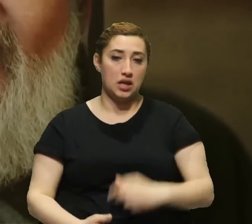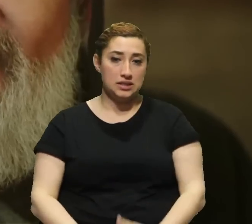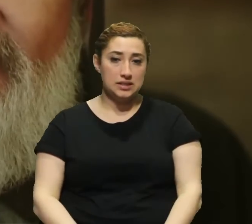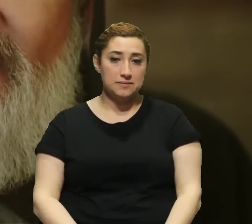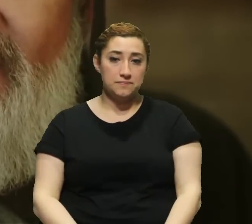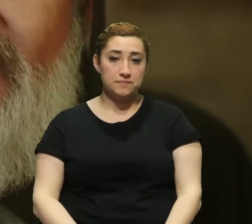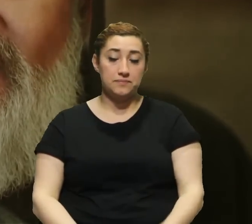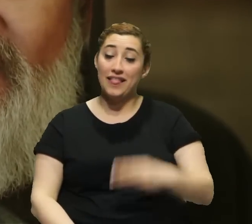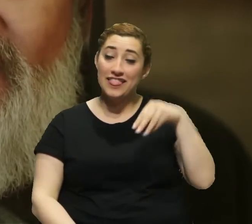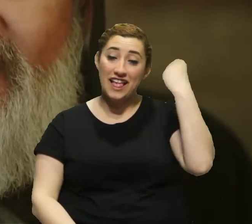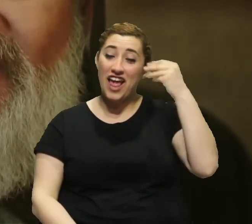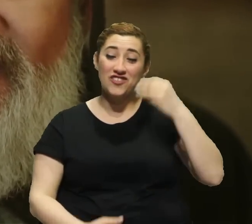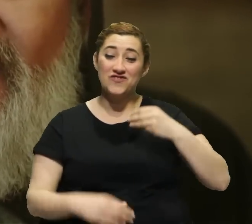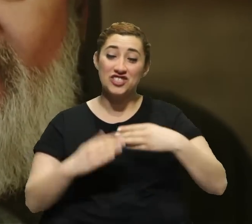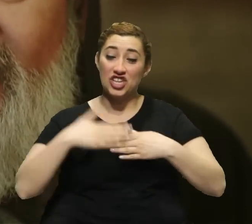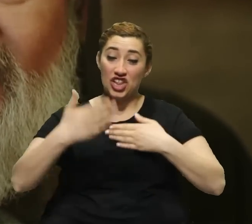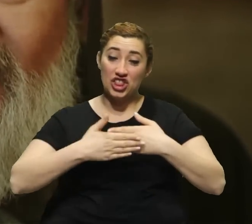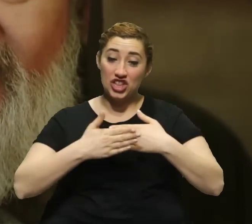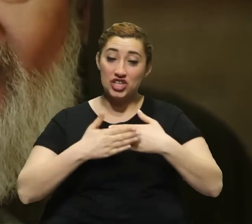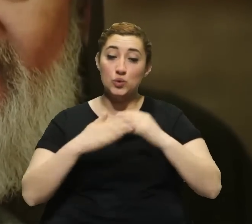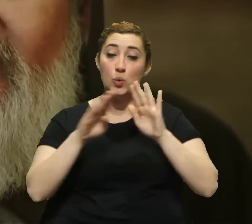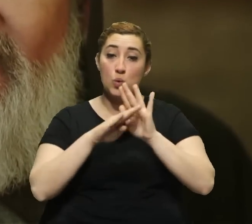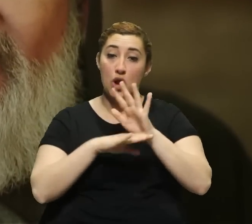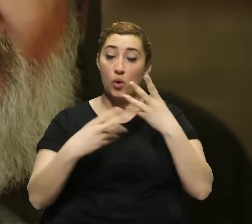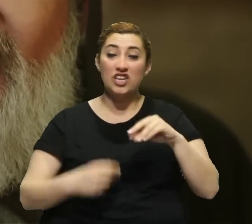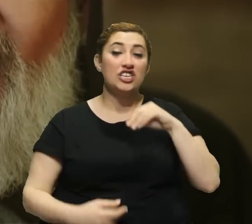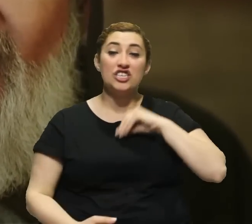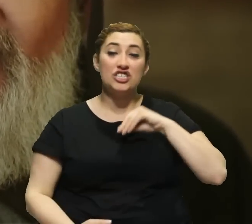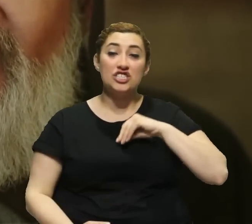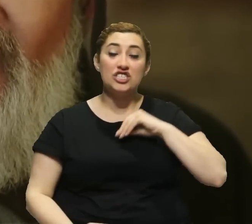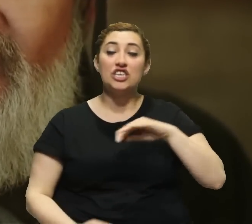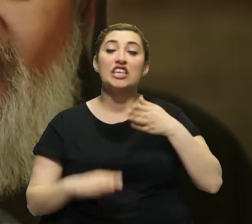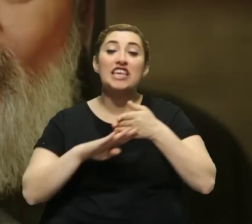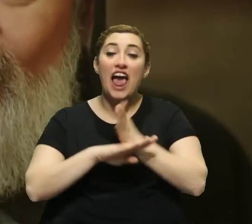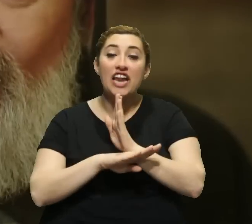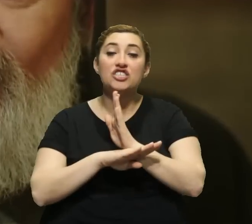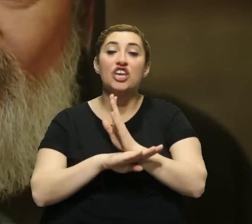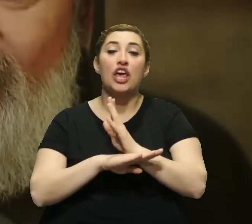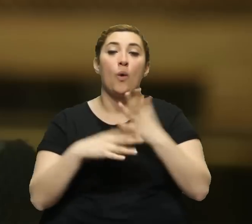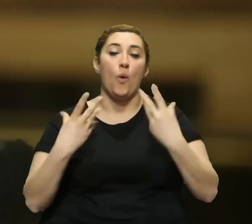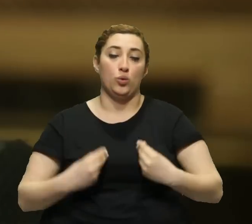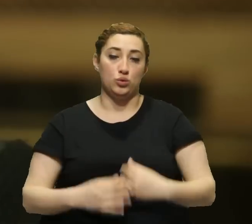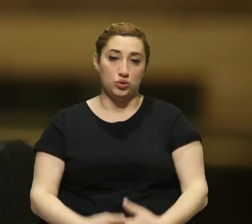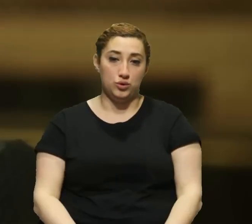Dervişin dışı şeriatla, içi hakikatle dolu olur.